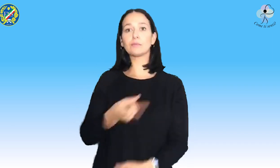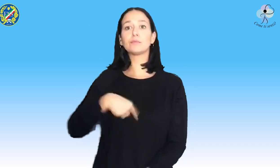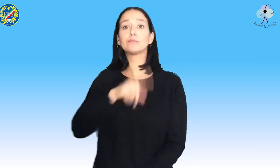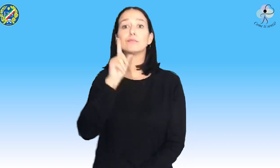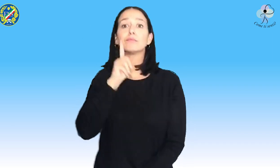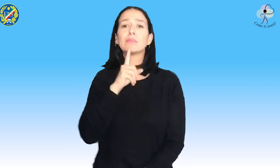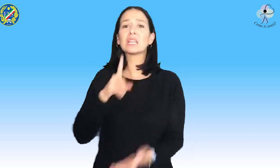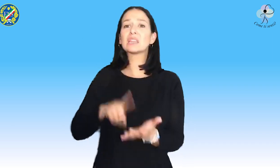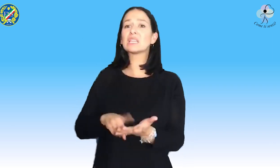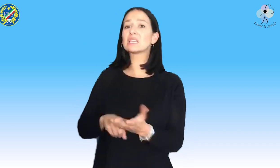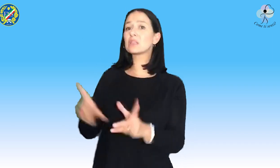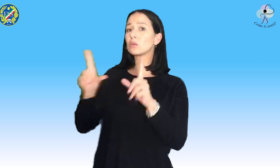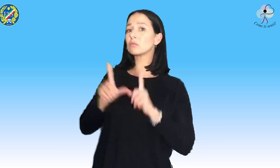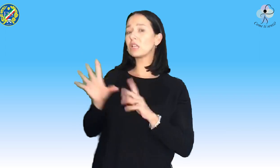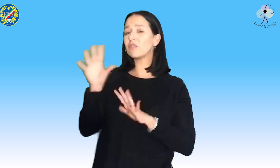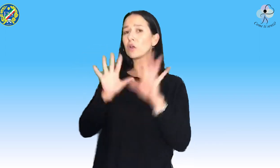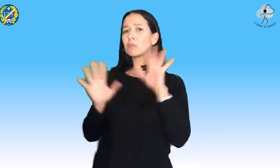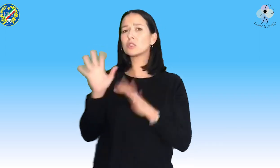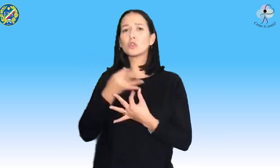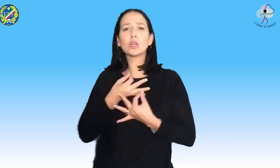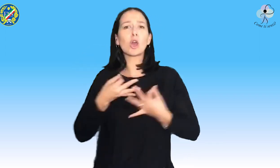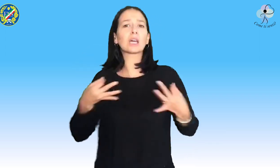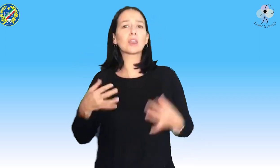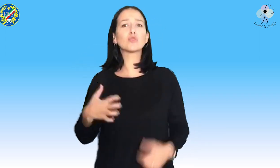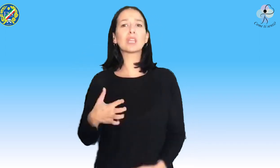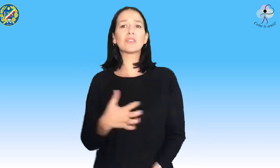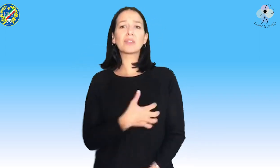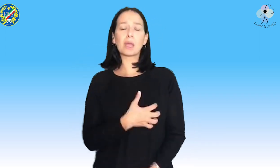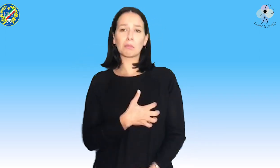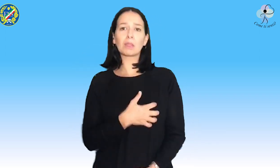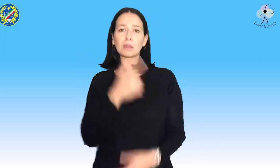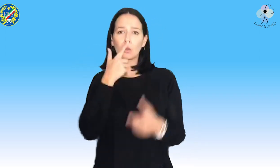Dunque, anche la comunità sorda ha il diritto di accedere ad un’informazione aggiornata e scientificamente corretta